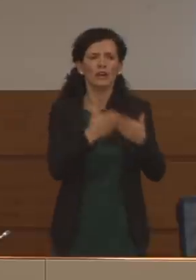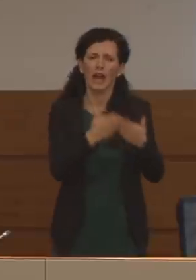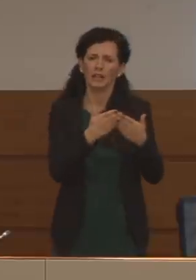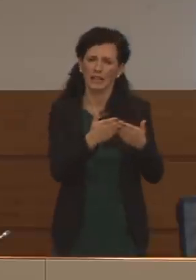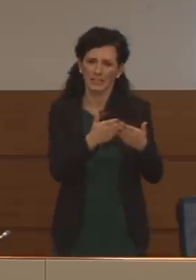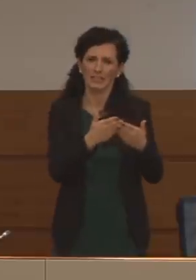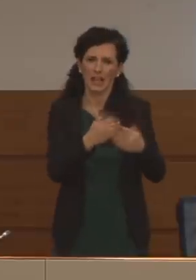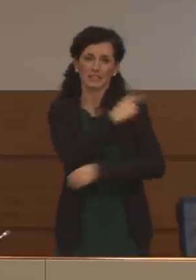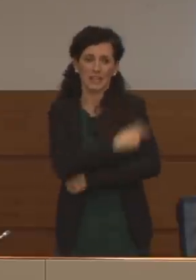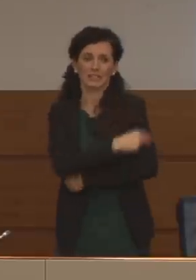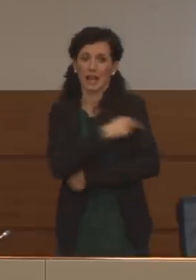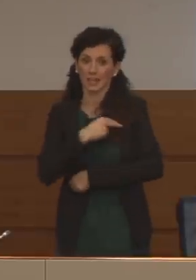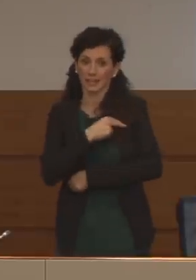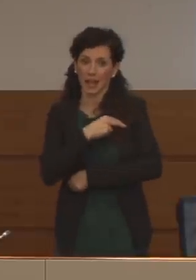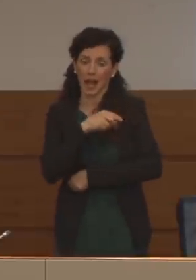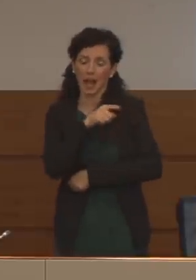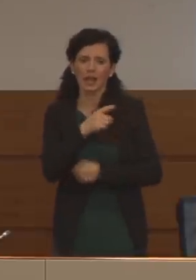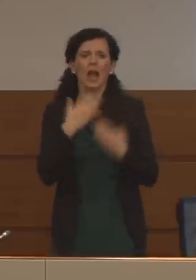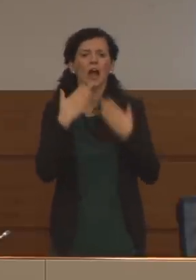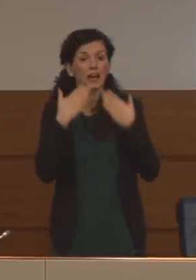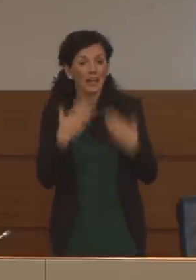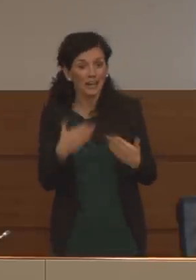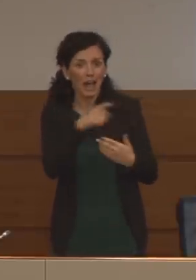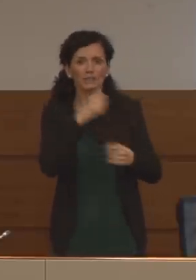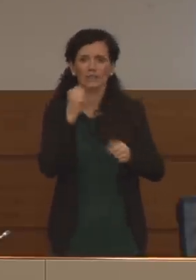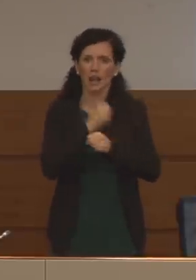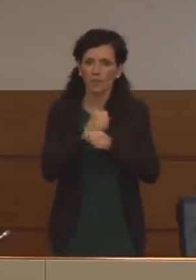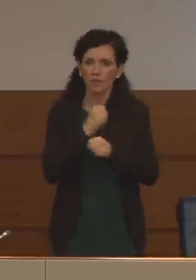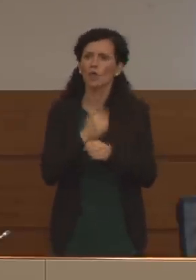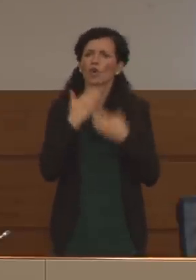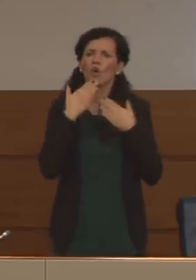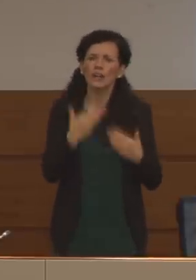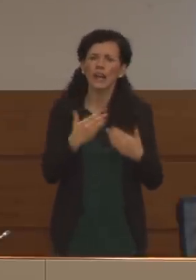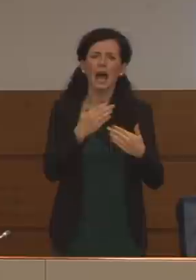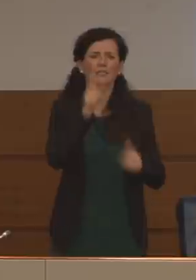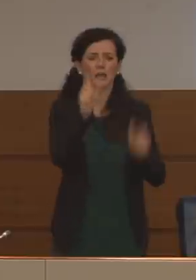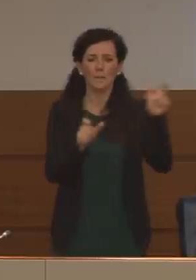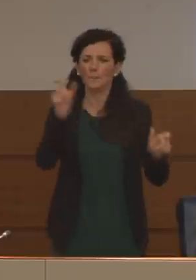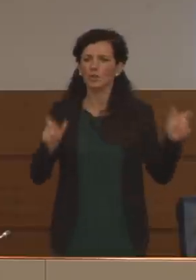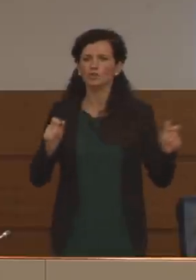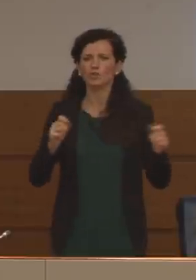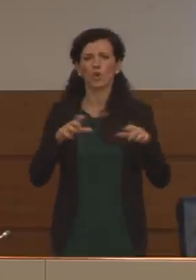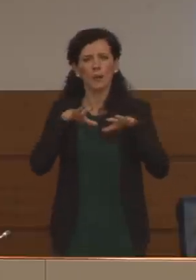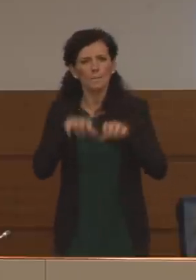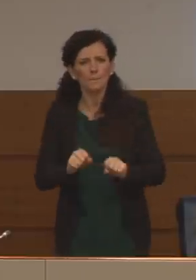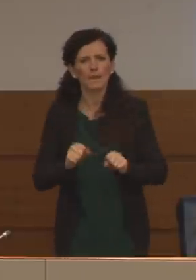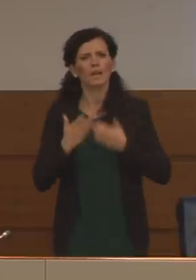grazie al loro lavoro, grazie al lavoro di tantissime persone e